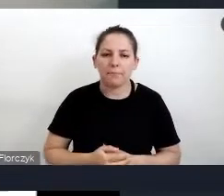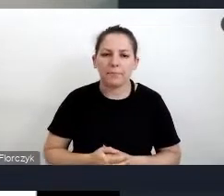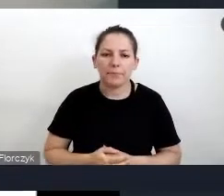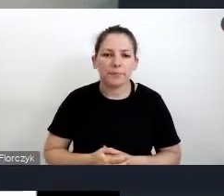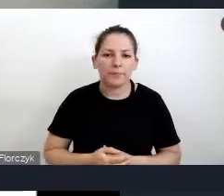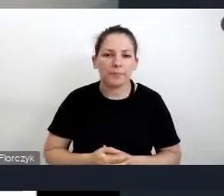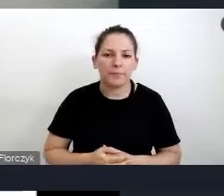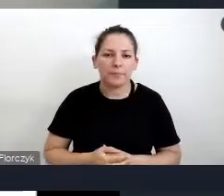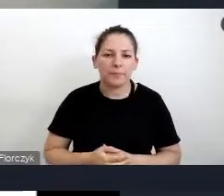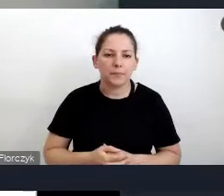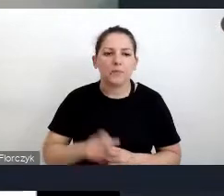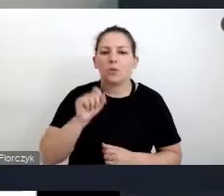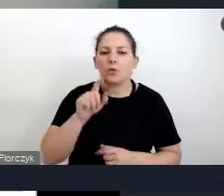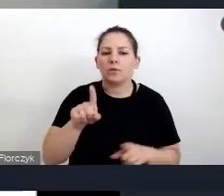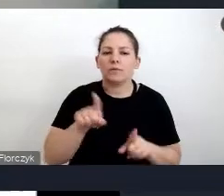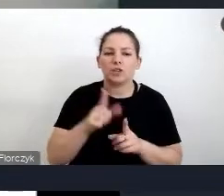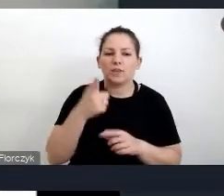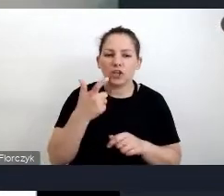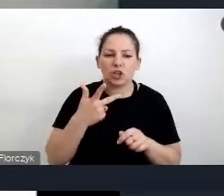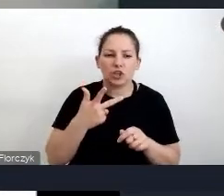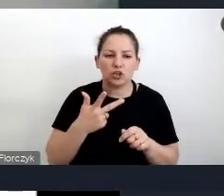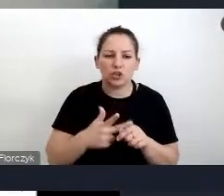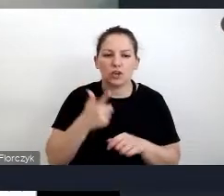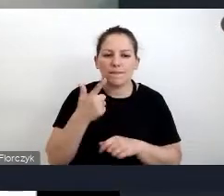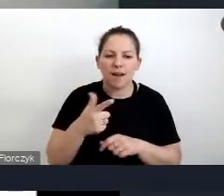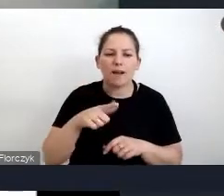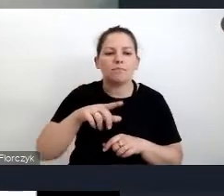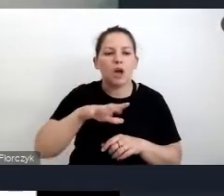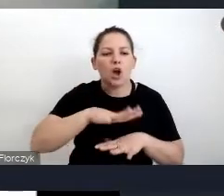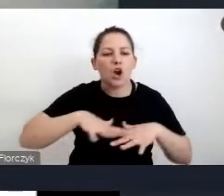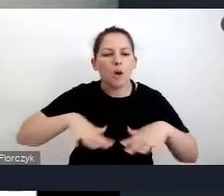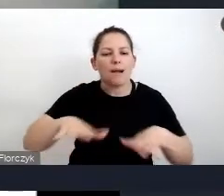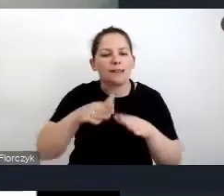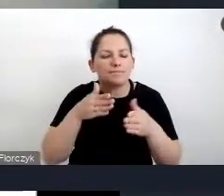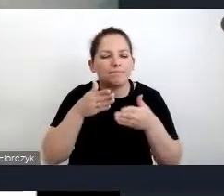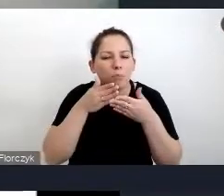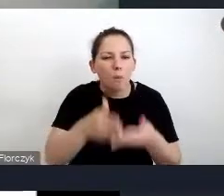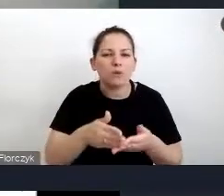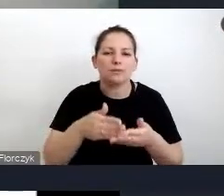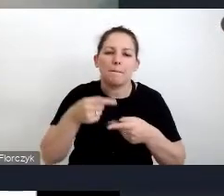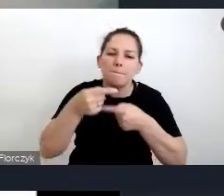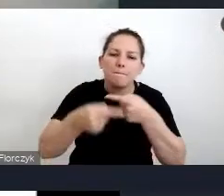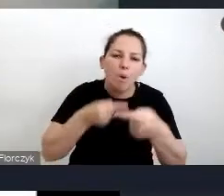Są tam również 232 wskaźniki globalne, które są pomocne w mierzeniu postępów w realizacji Celów